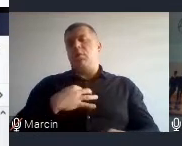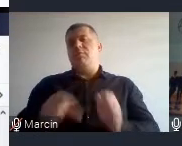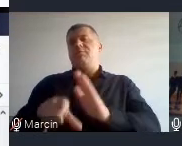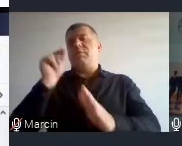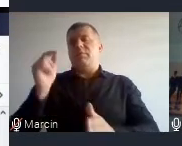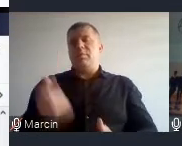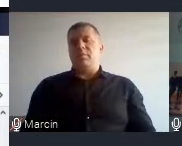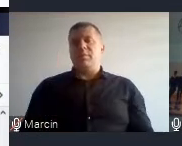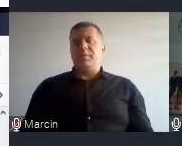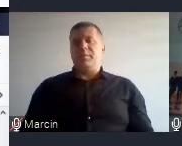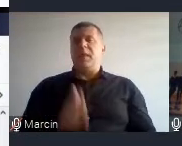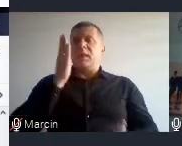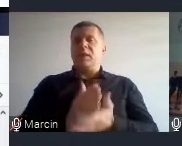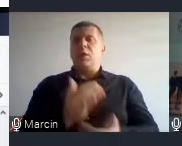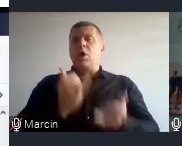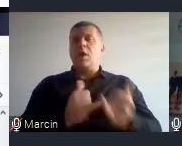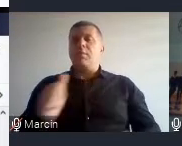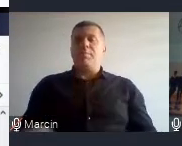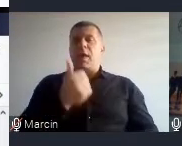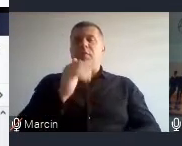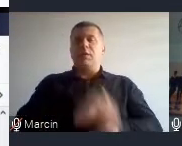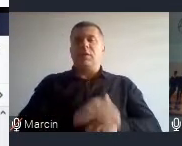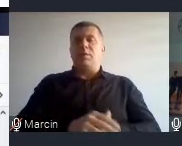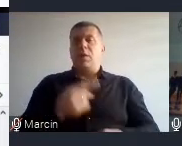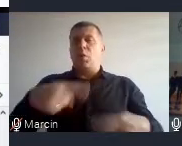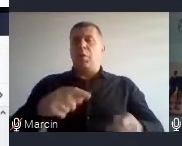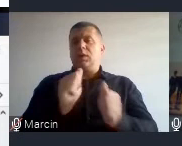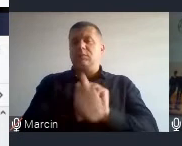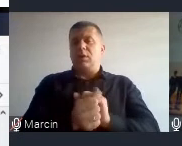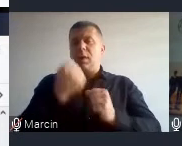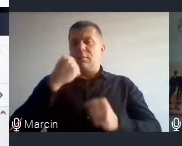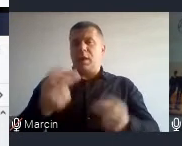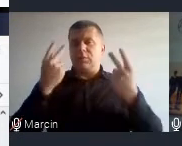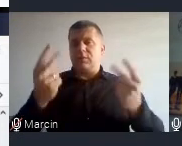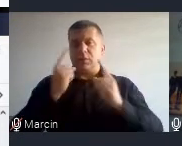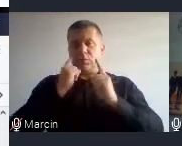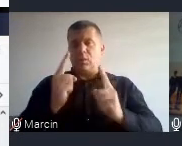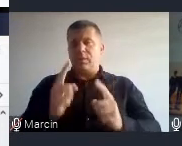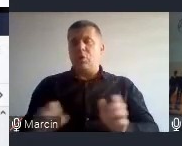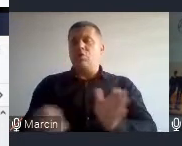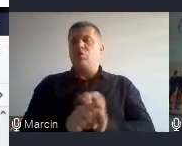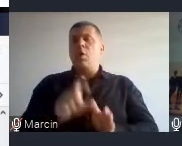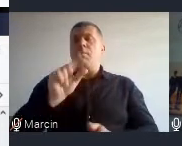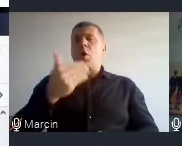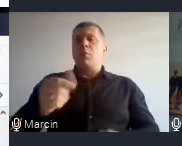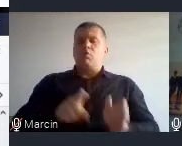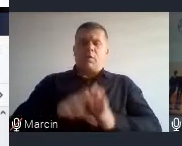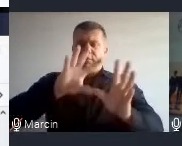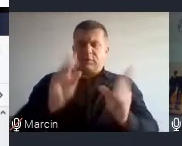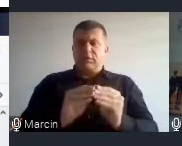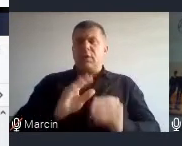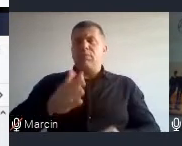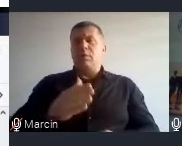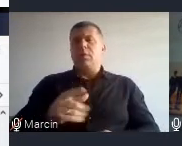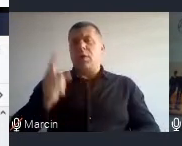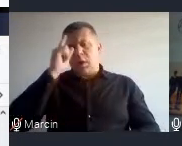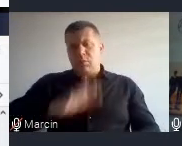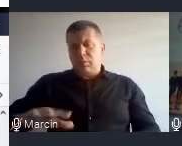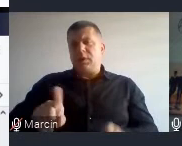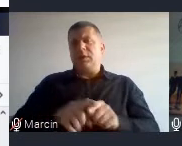Ale tyko wtedy, kiedy pierwotne warunki zamówienia nie zostały zmienione – i to jest bardzo ważna uwaga do wszystkich podmiotów – zarówno publicznych jak i prywatnych.